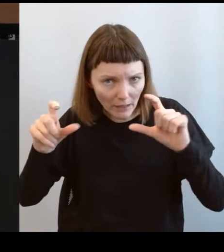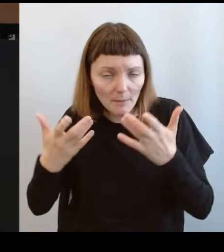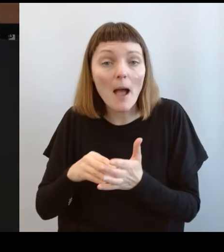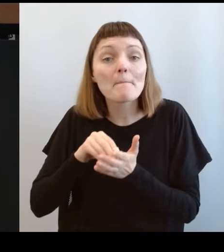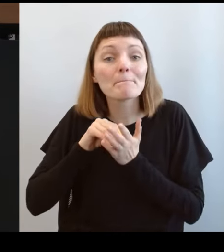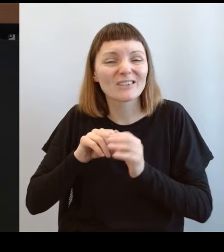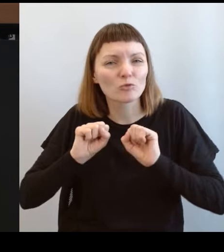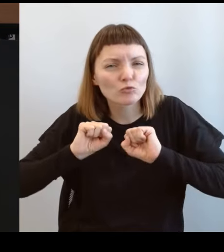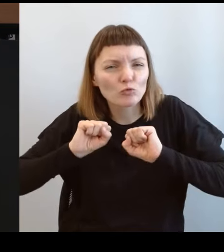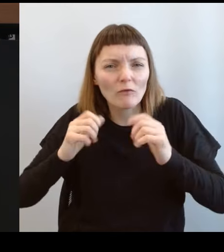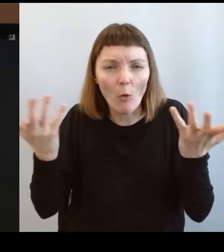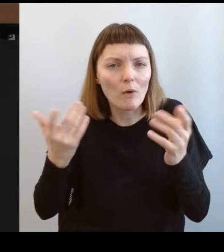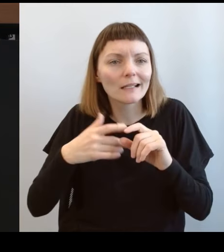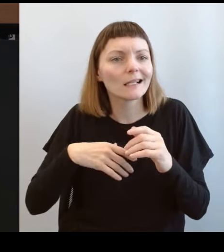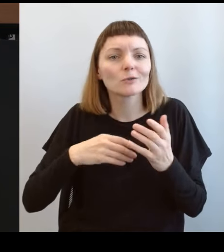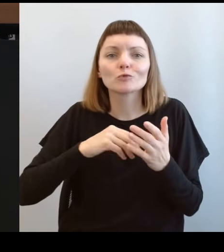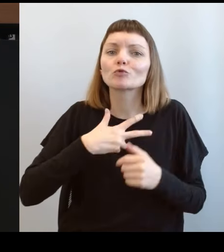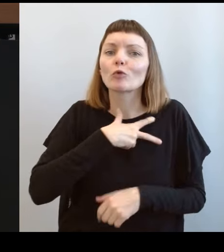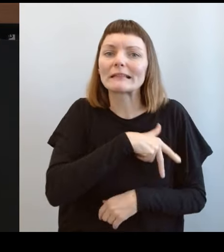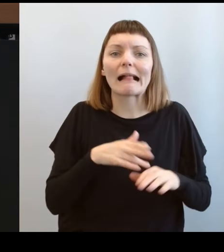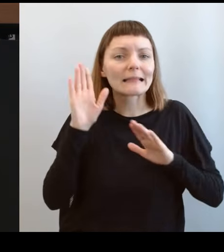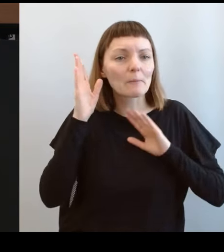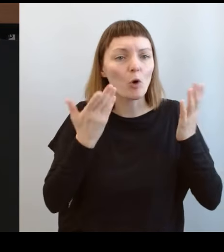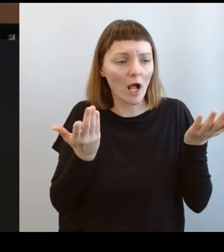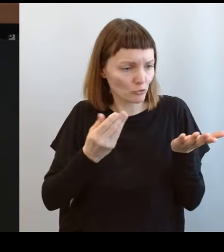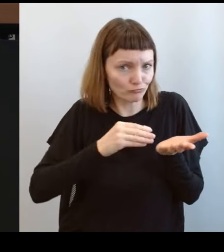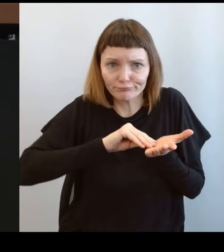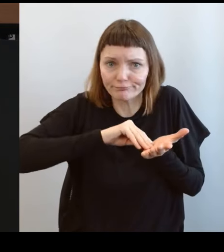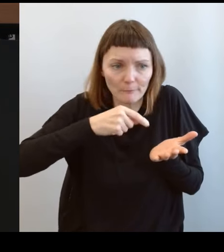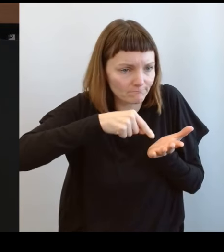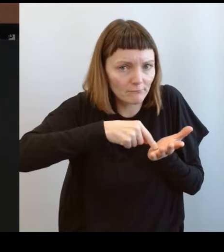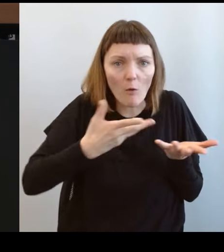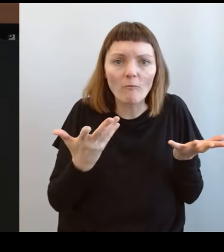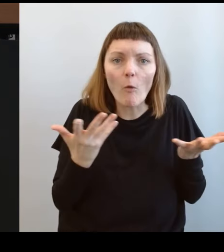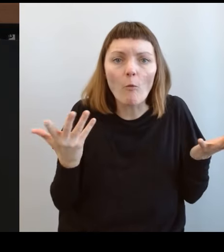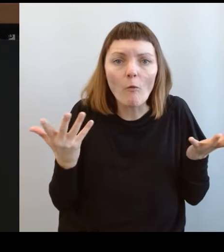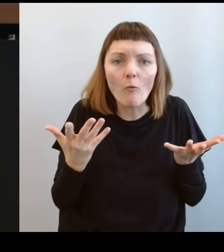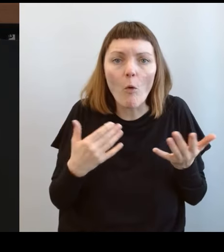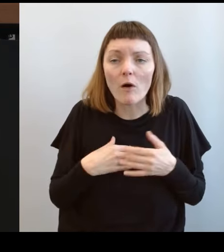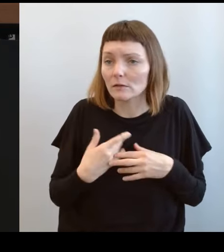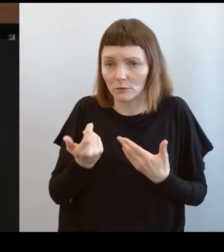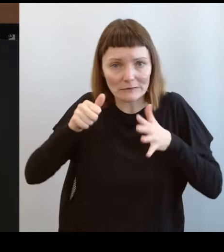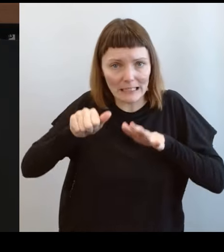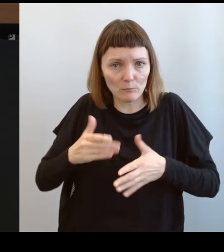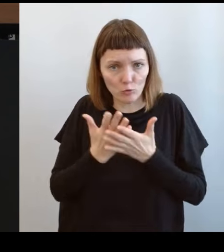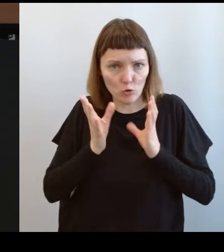Seit einem halben Jahr kommt nichts von Ihnen dazu. Und was auch noch mal allen klar sein muss: Wir haben